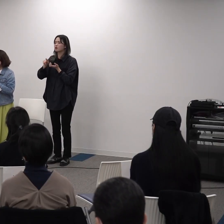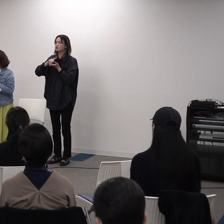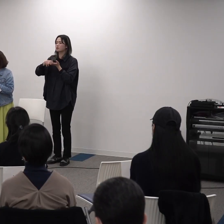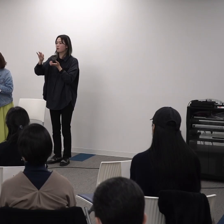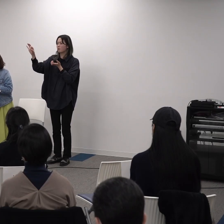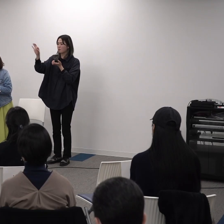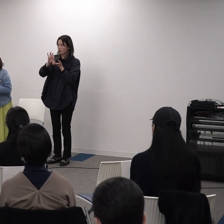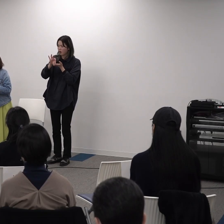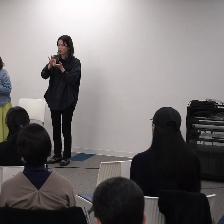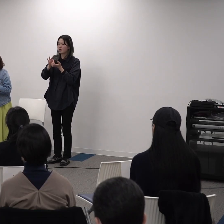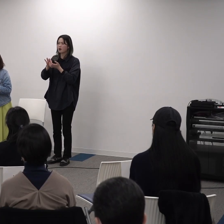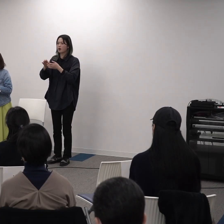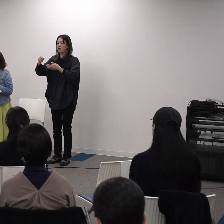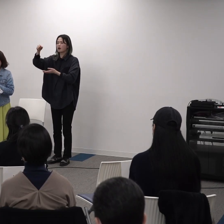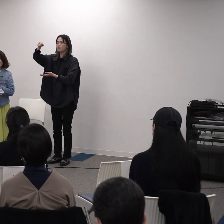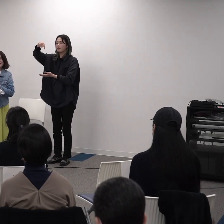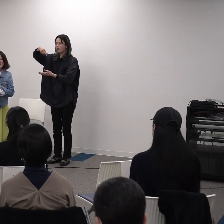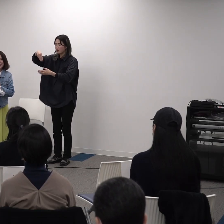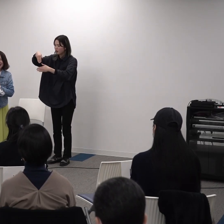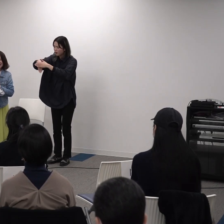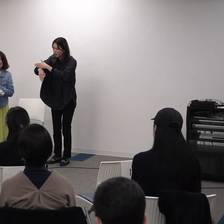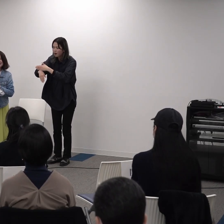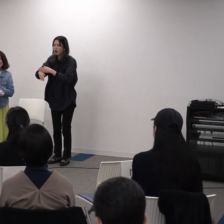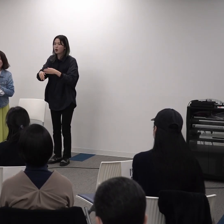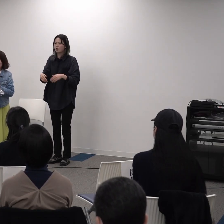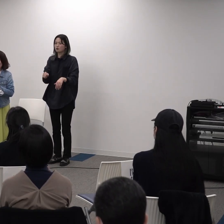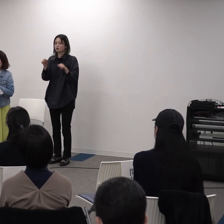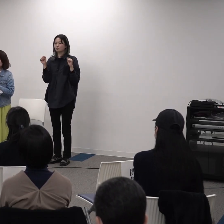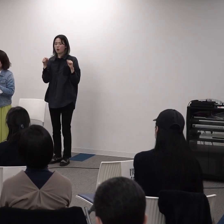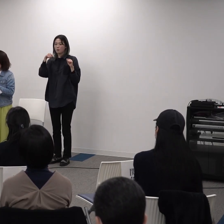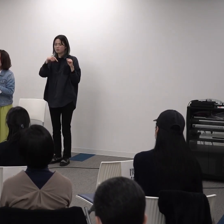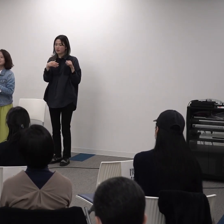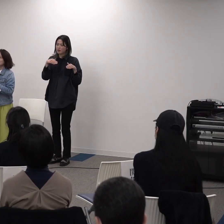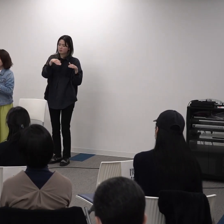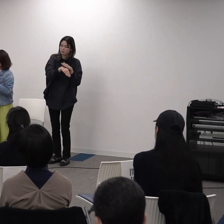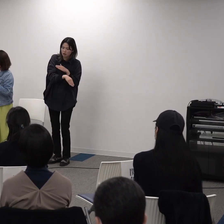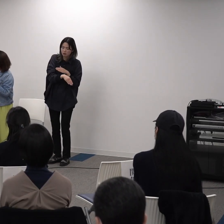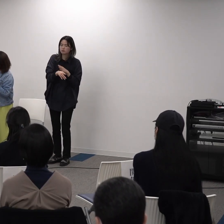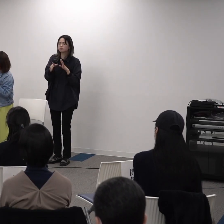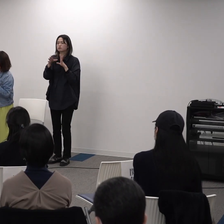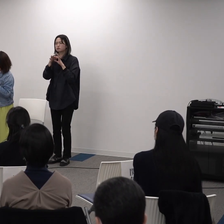バッグに入ってようがお布団の中に入ってようがそれを見つけて教えてくれます